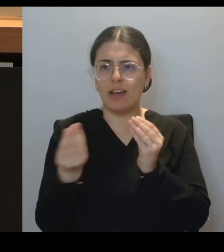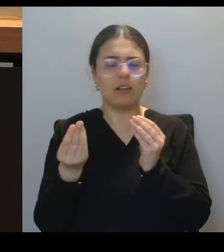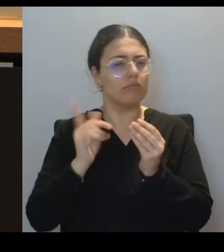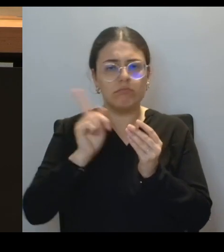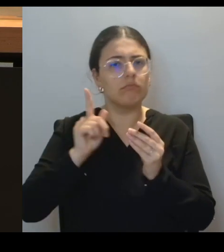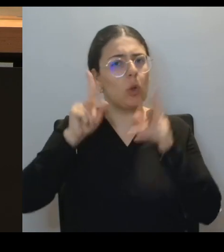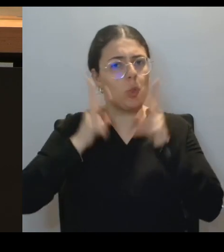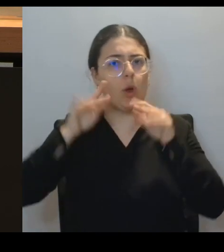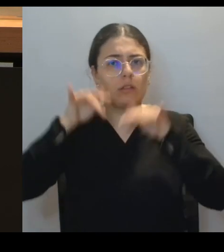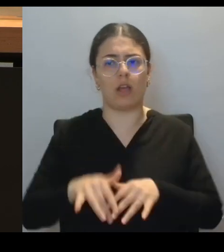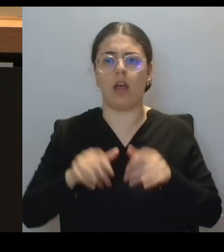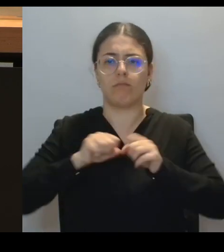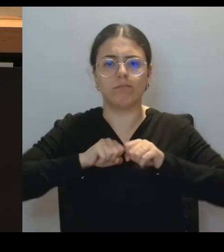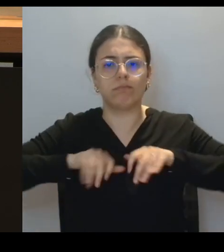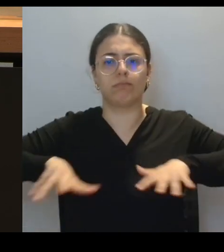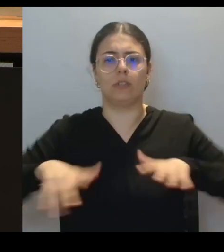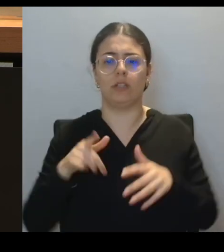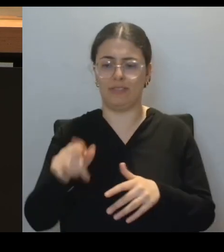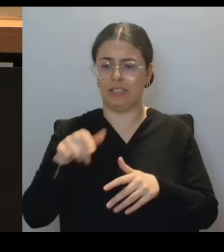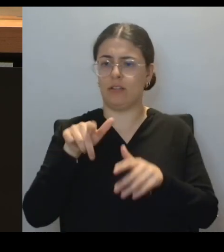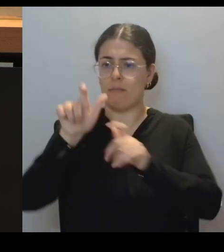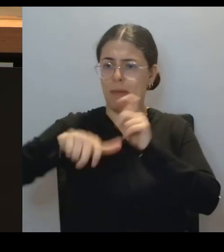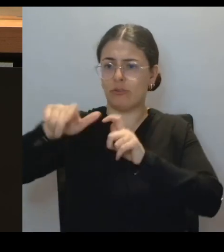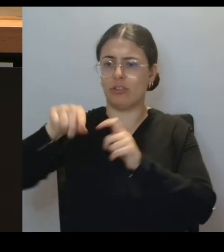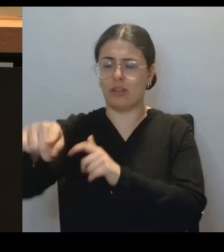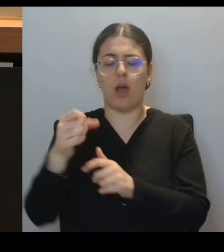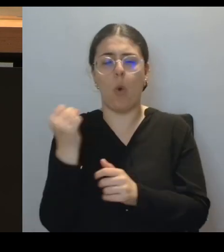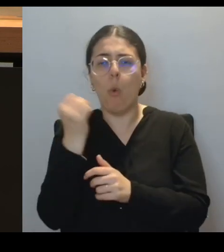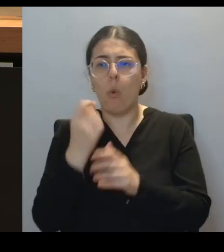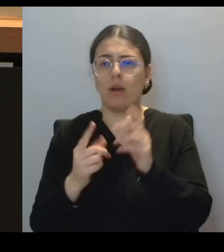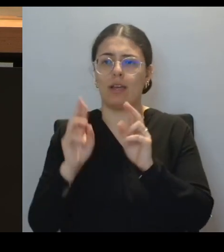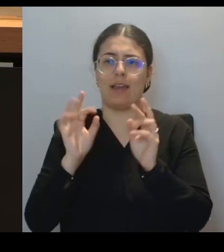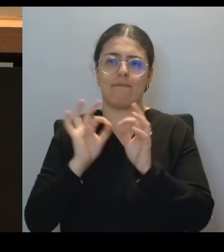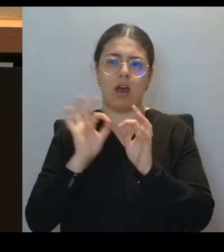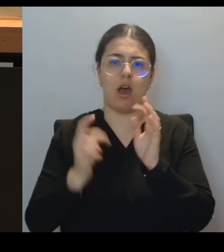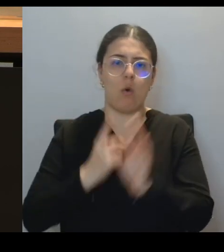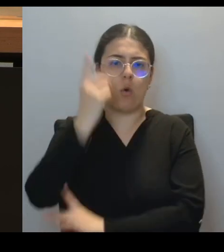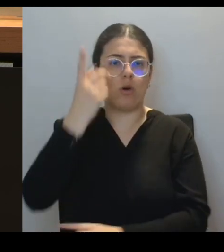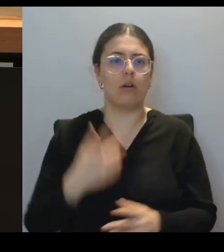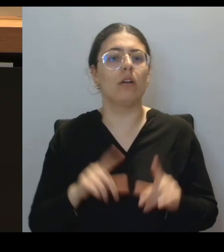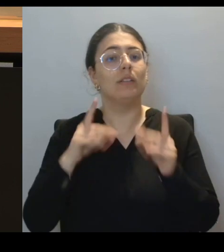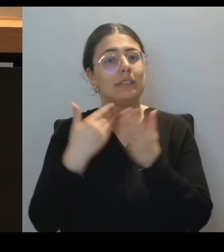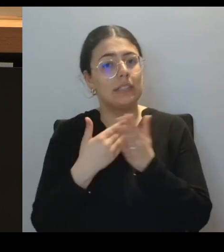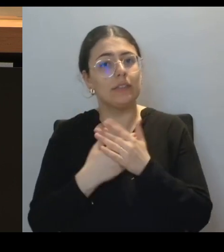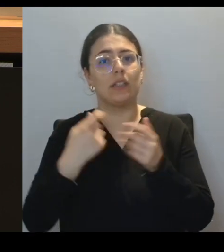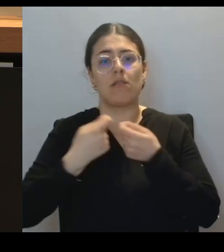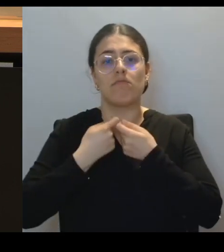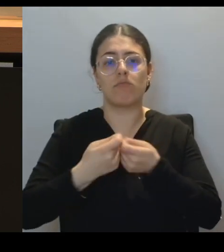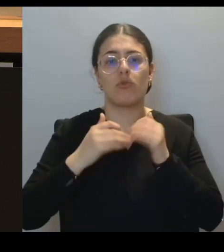Daher haben mehrere Bundesländer vor dem Hintergrund des Genozids, des Traumas und der aktuell noch drohenden